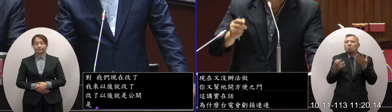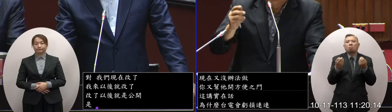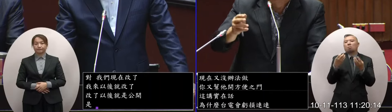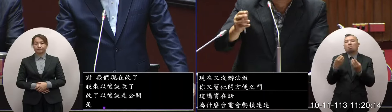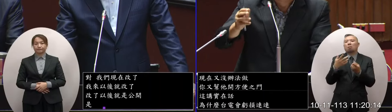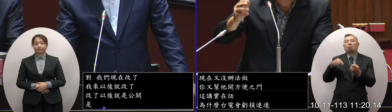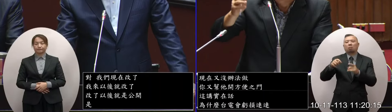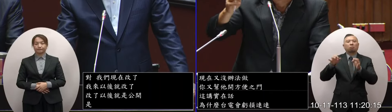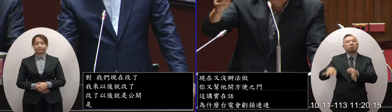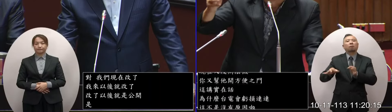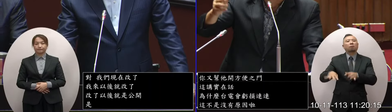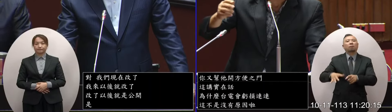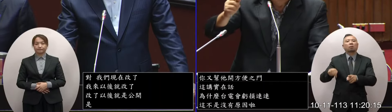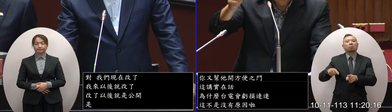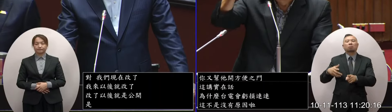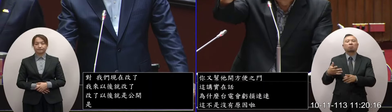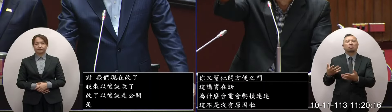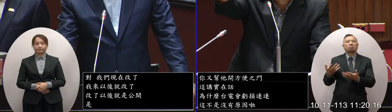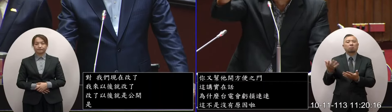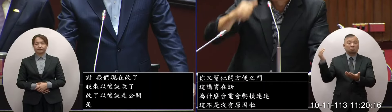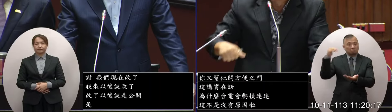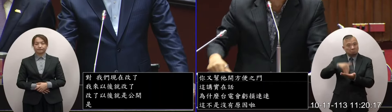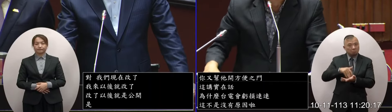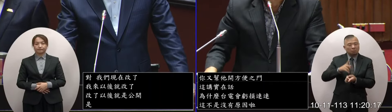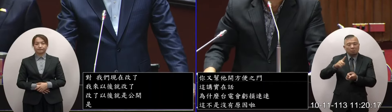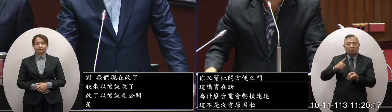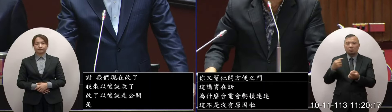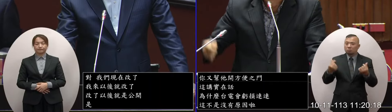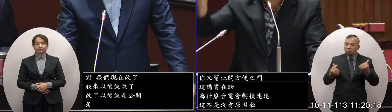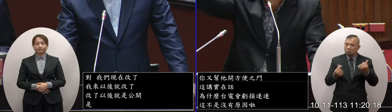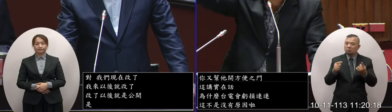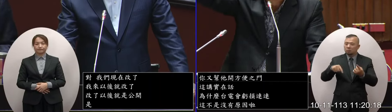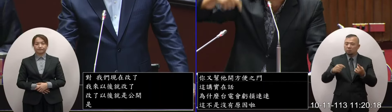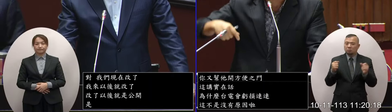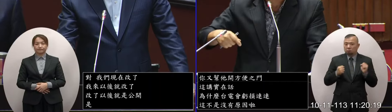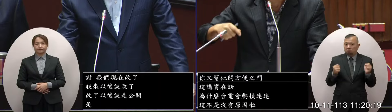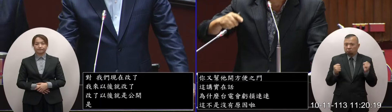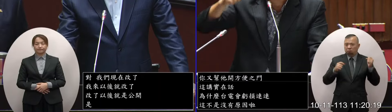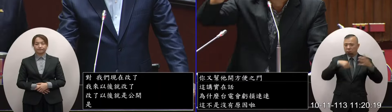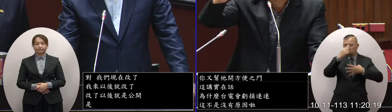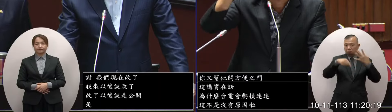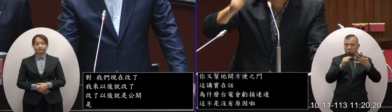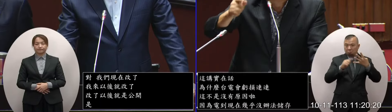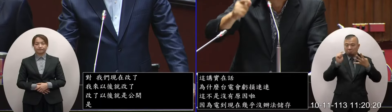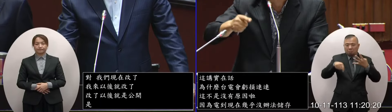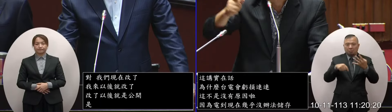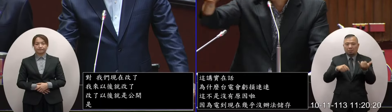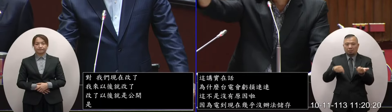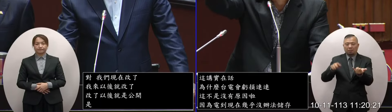結果你看 我們冬天有東北季風 你不要用那麼多電